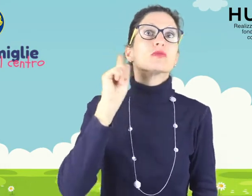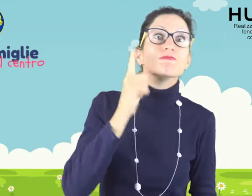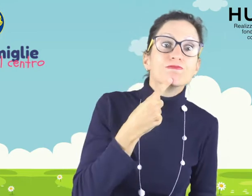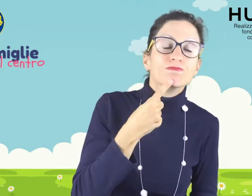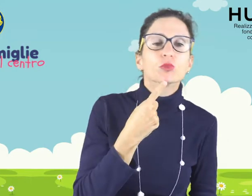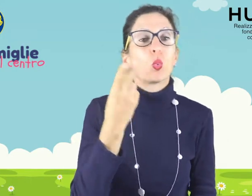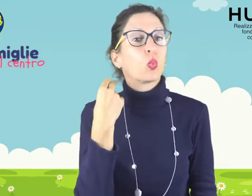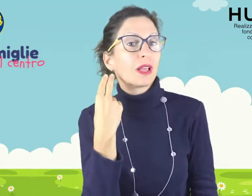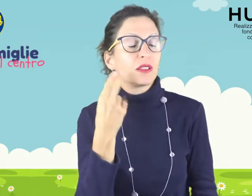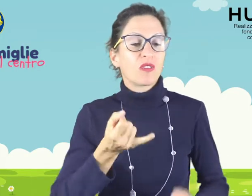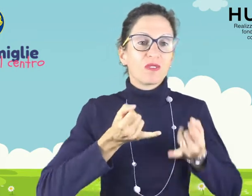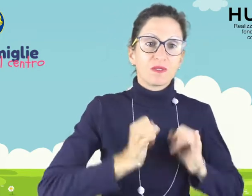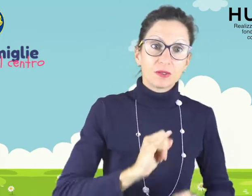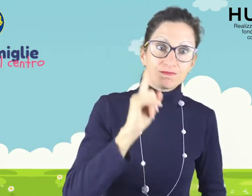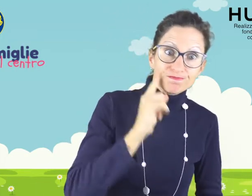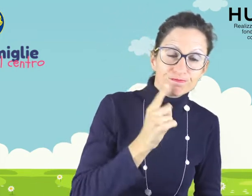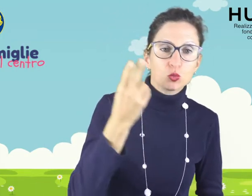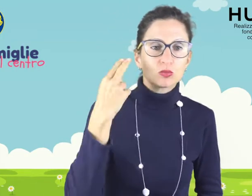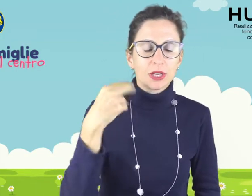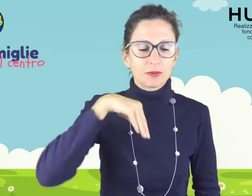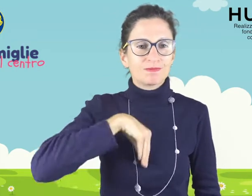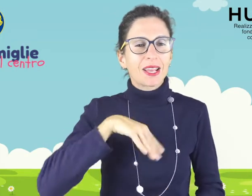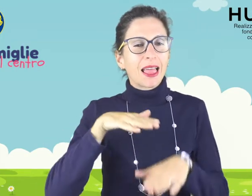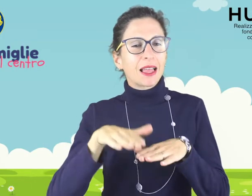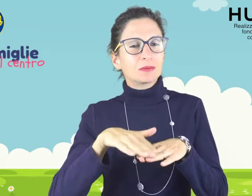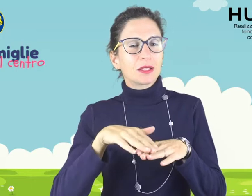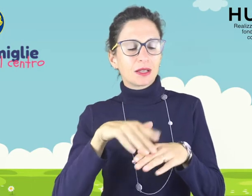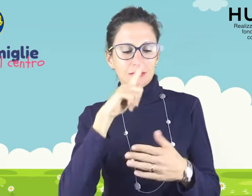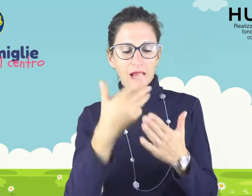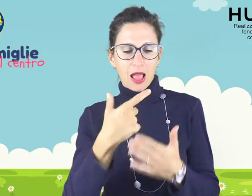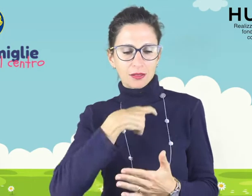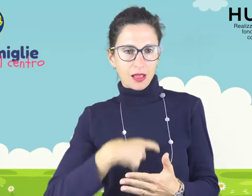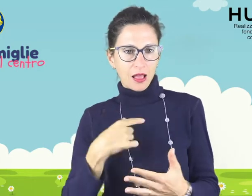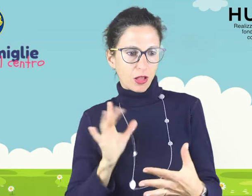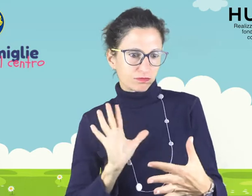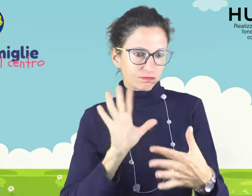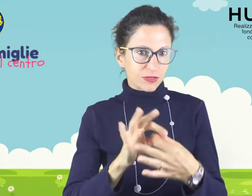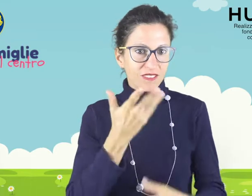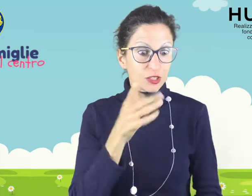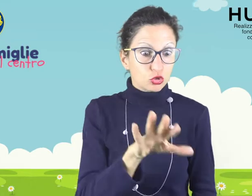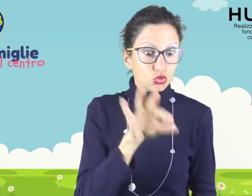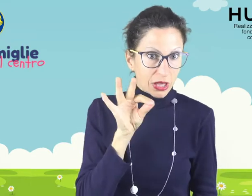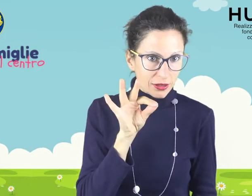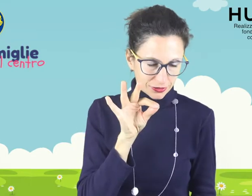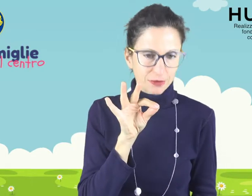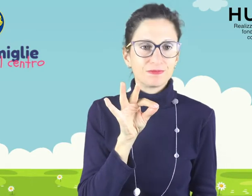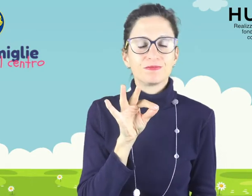sordi o udenti che abbiano figli sordi o udenti, e tra cui è possibile scegliere il più adatto a seconda della propria esperienza ed esigenza.